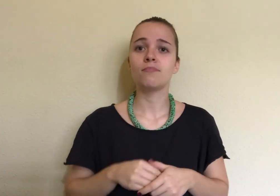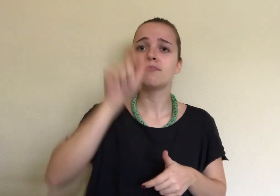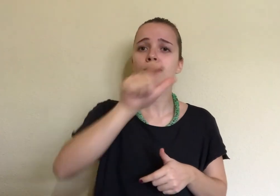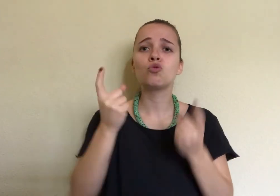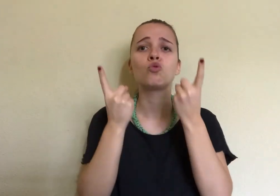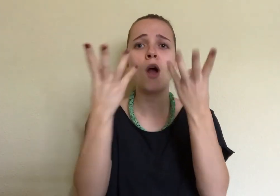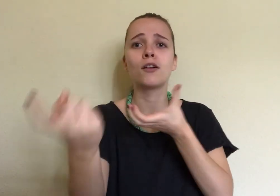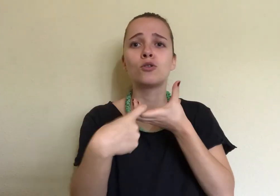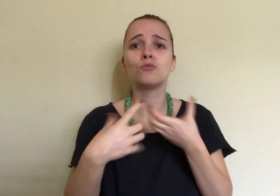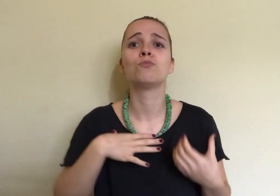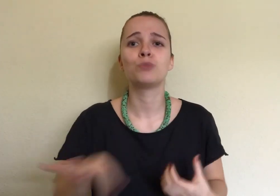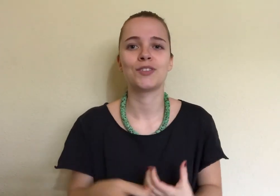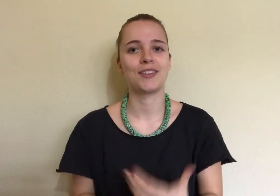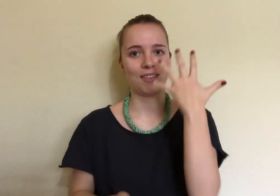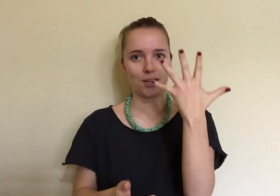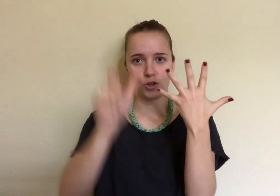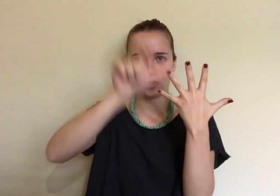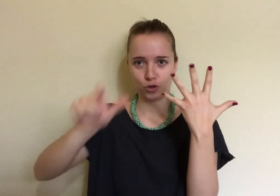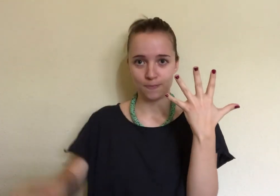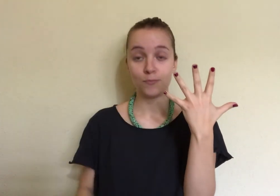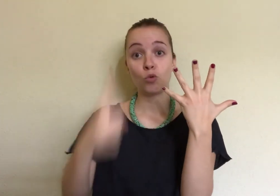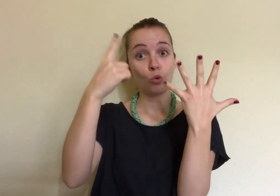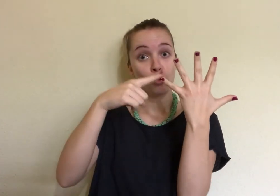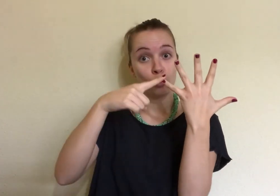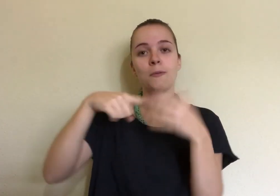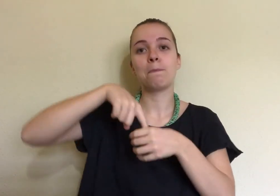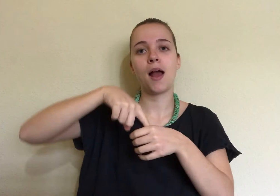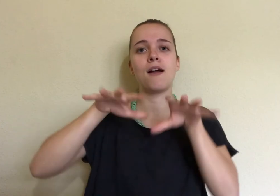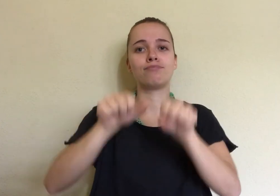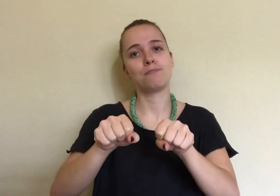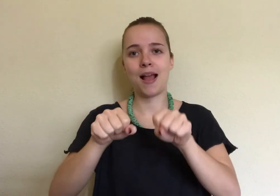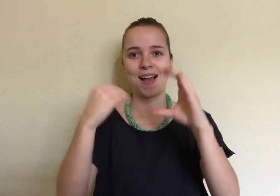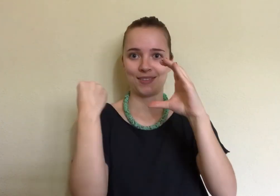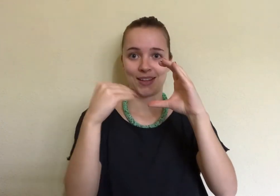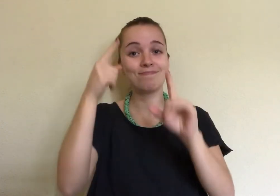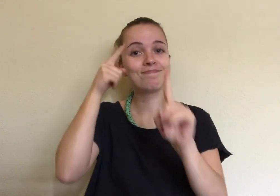¿Cuántos participantes podrán ir? Hay cinco plazas, una de ellas reservada a un miembro de la CJS-CNSE,